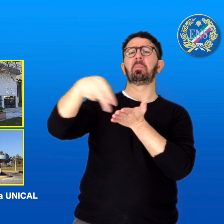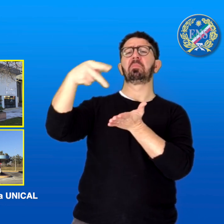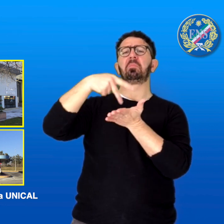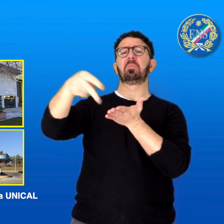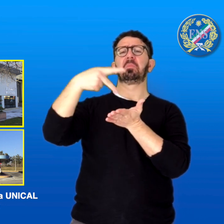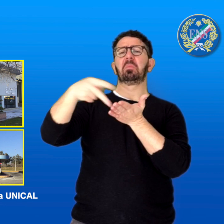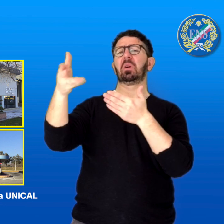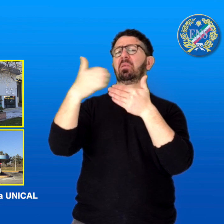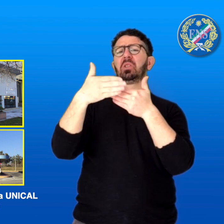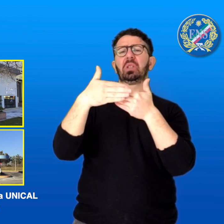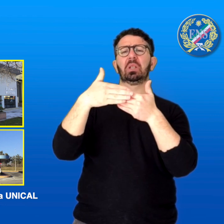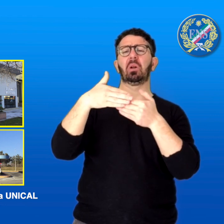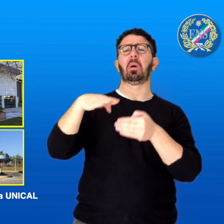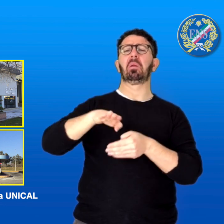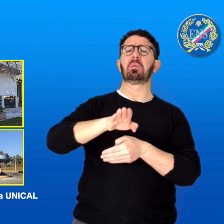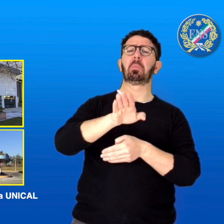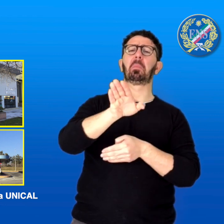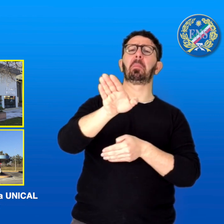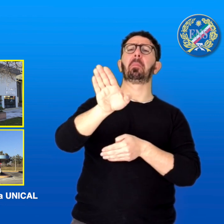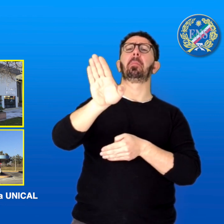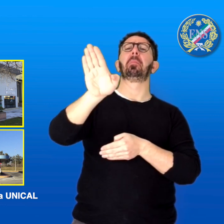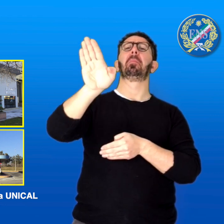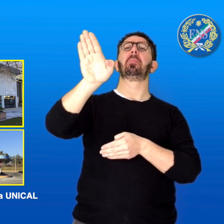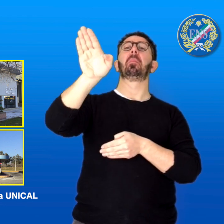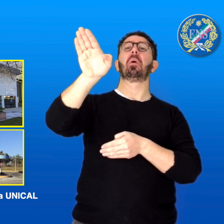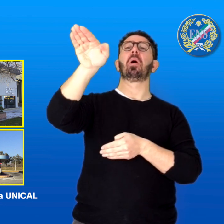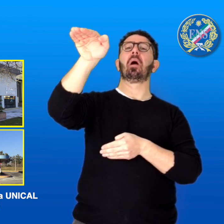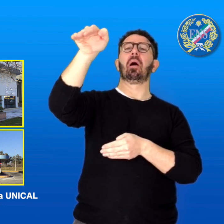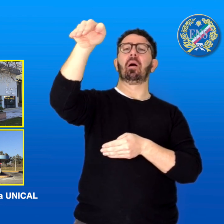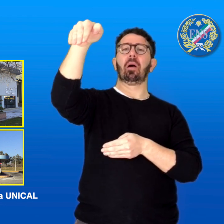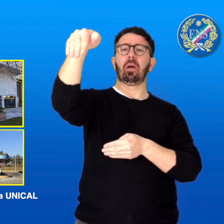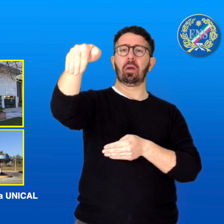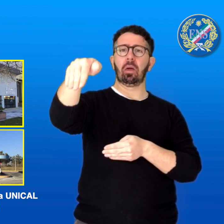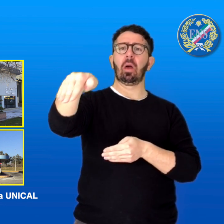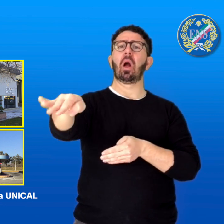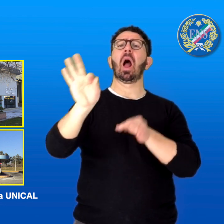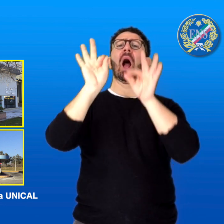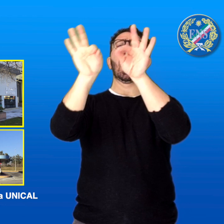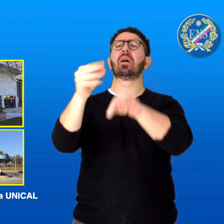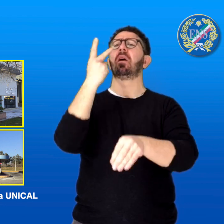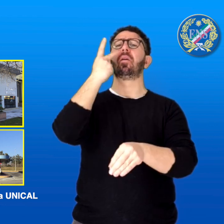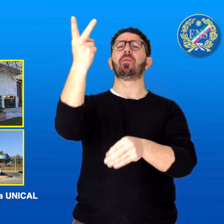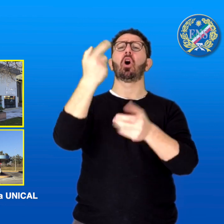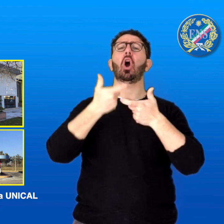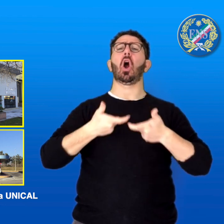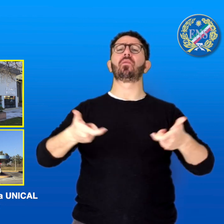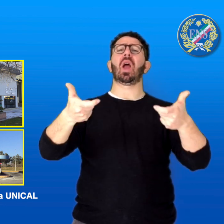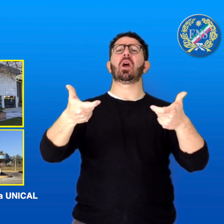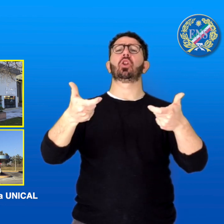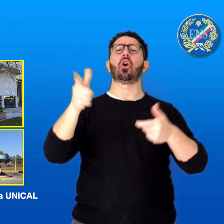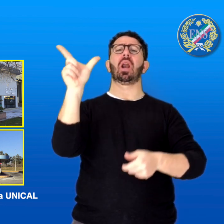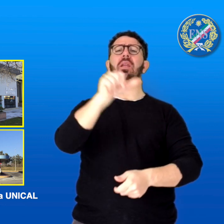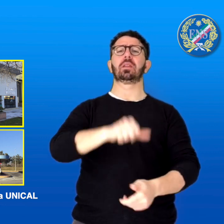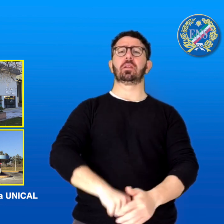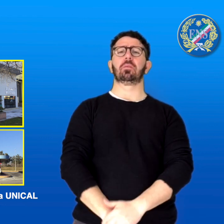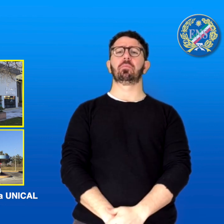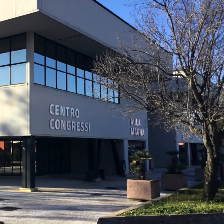che costeggia l'Università la strada sale un poco per poi ridiscendere fino al Centro Congressi, la sede del Convegno LIS.